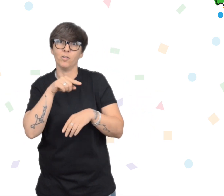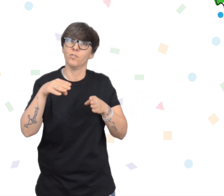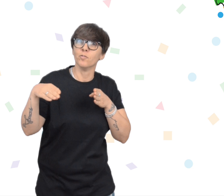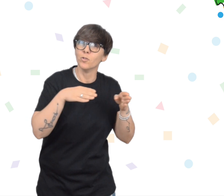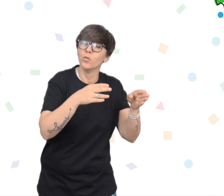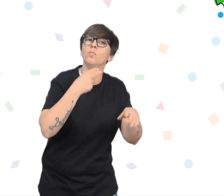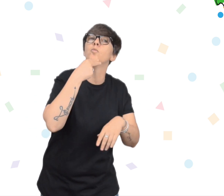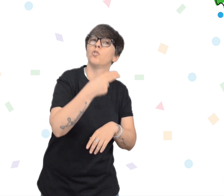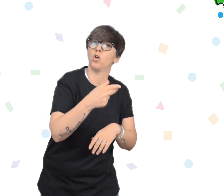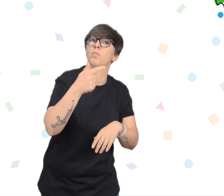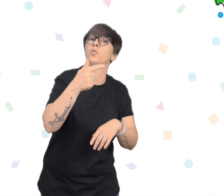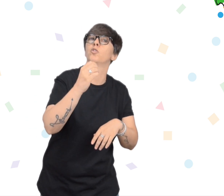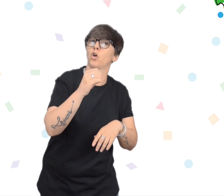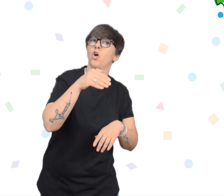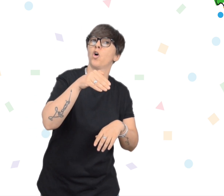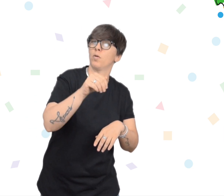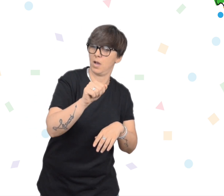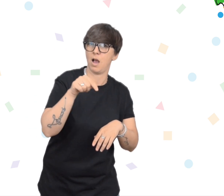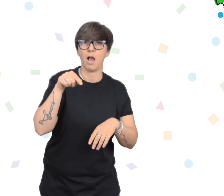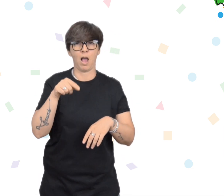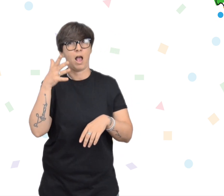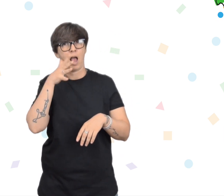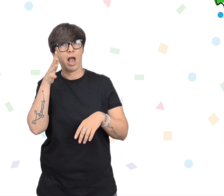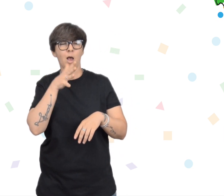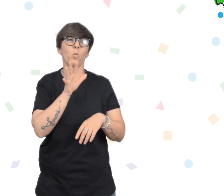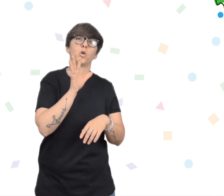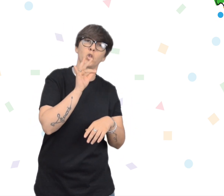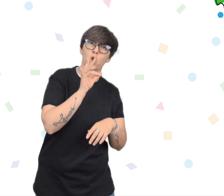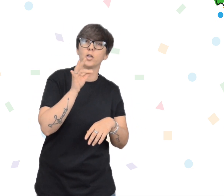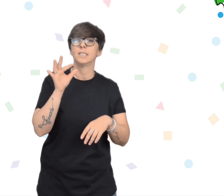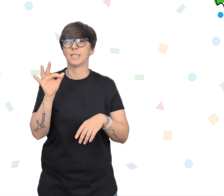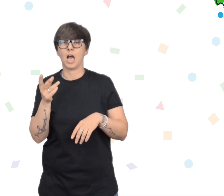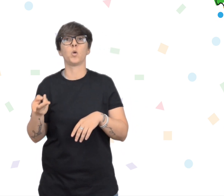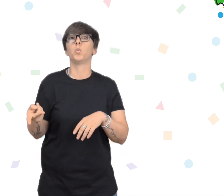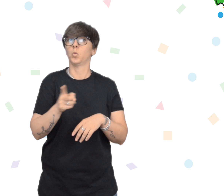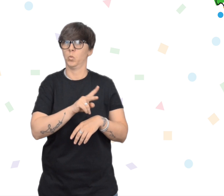in una unione tra acqua dolce e acqua salata.